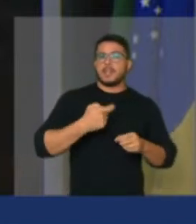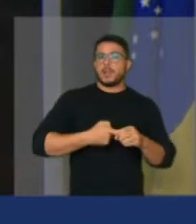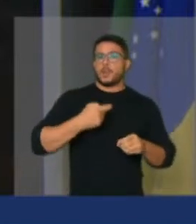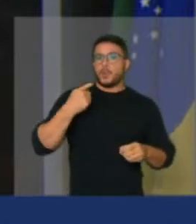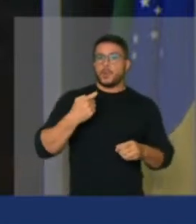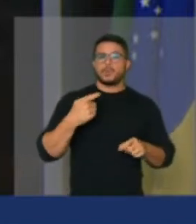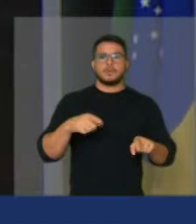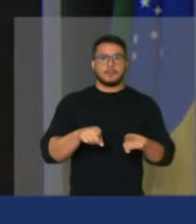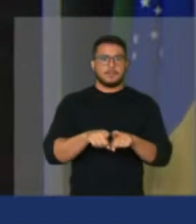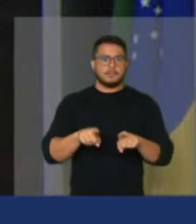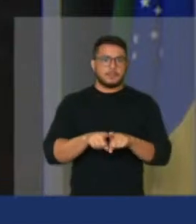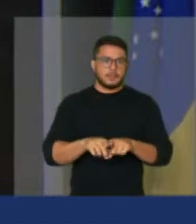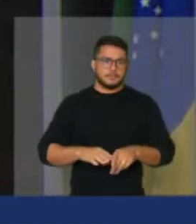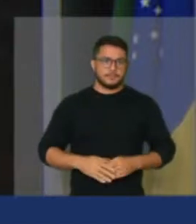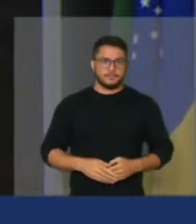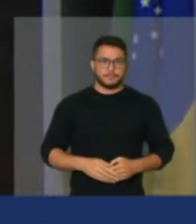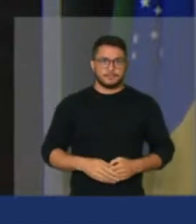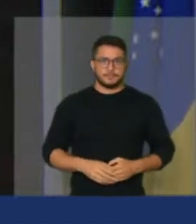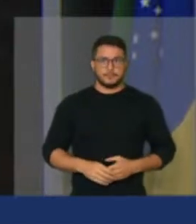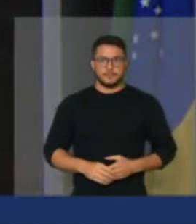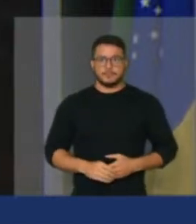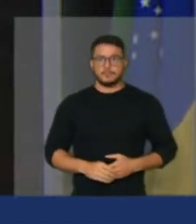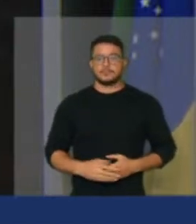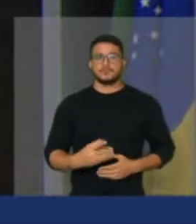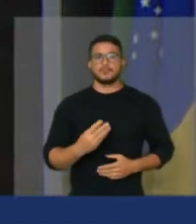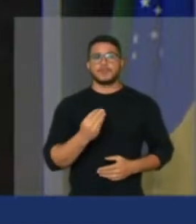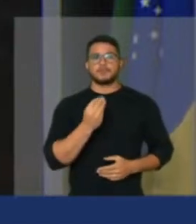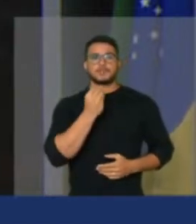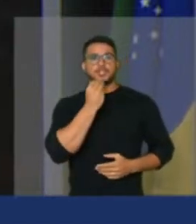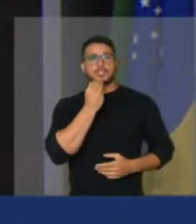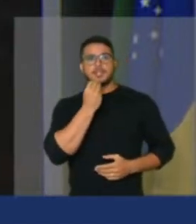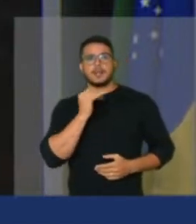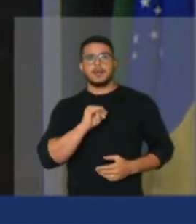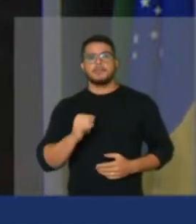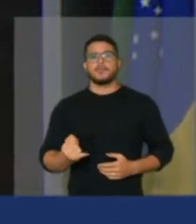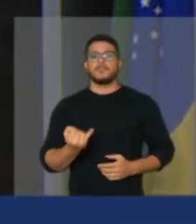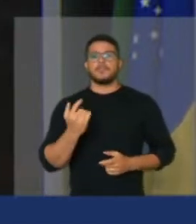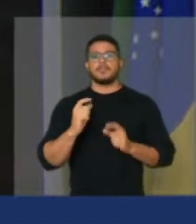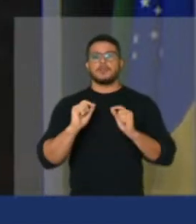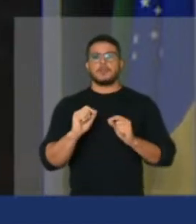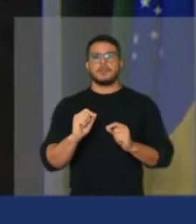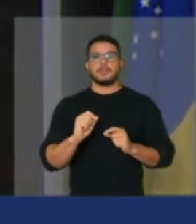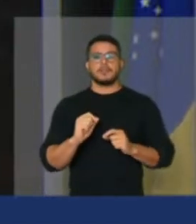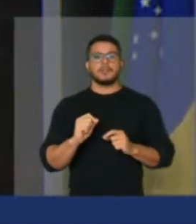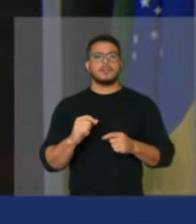DE DÍVIDA PARA ESSES SUJEITOS QUE ESTÃO DEVENDO PRECATÓ RIOS, ESSE SUJEITO TEM O DIREITO DE NEGOCIAR ESSE TÍ